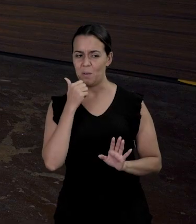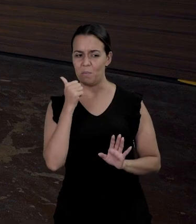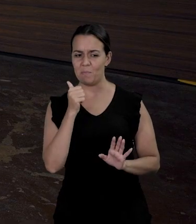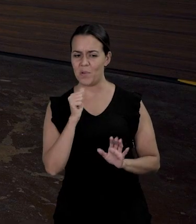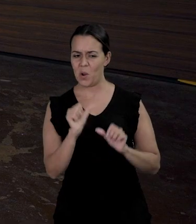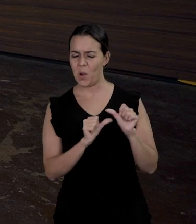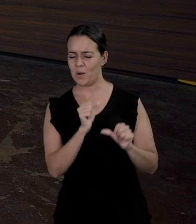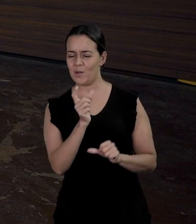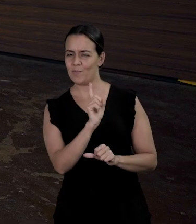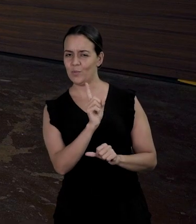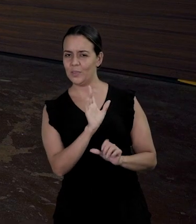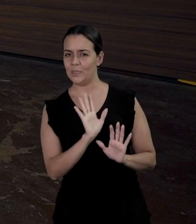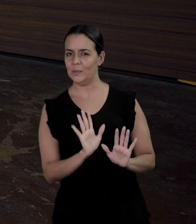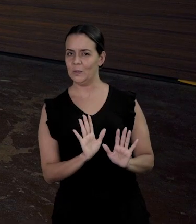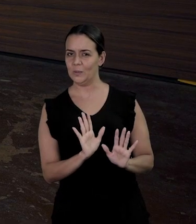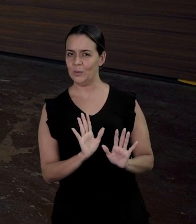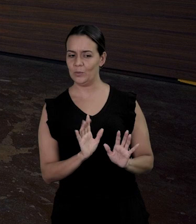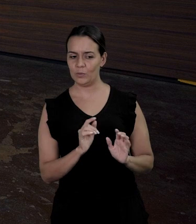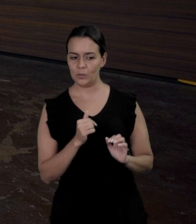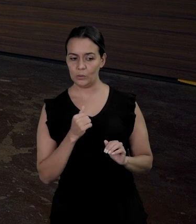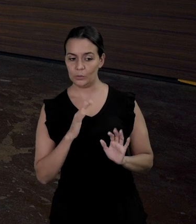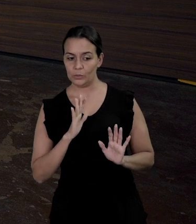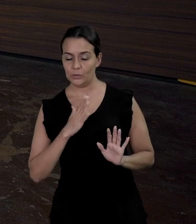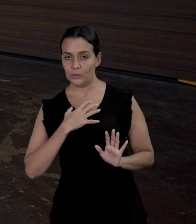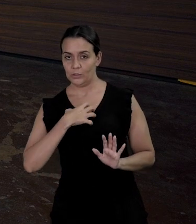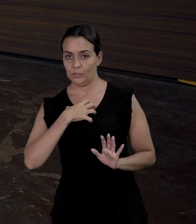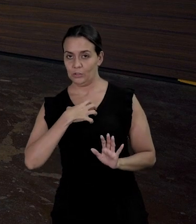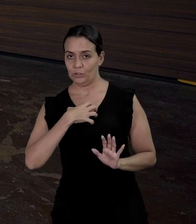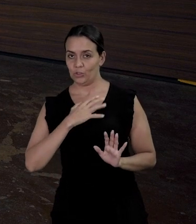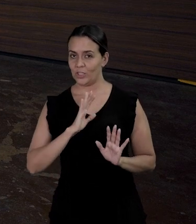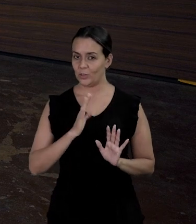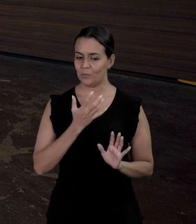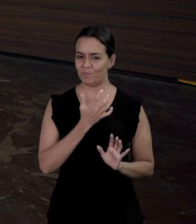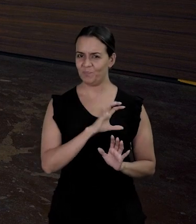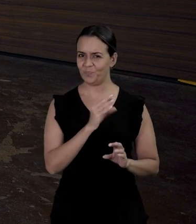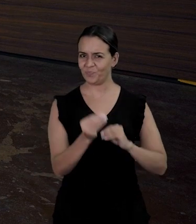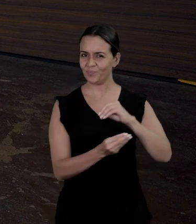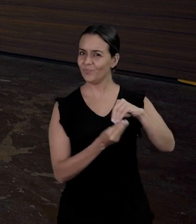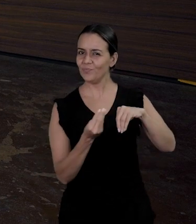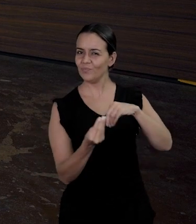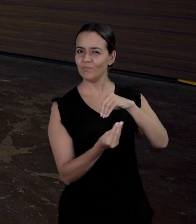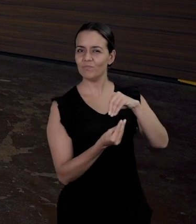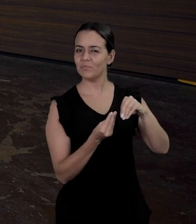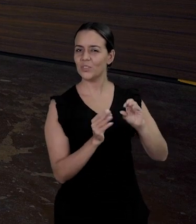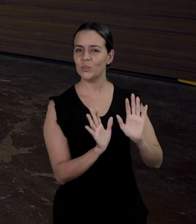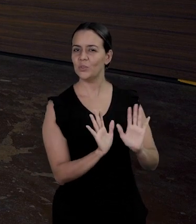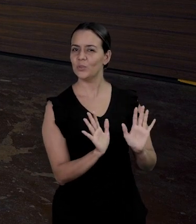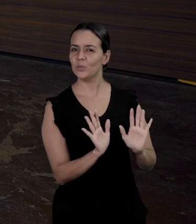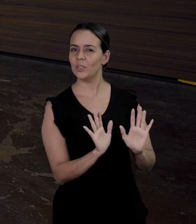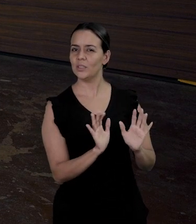Não, melhor ficar assim no violão. Meio purista, né? É, meio purista, de ter um saudosismo